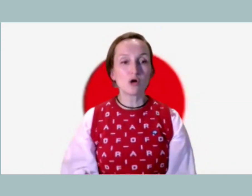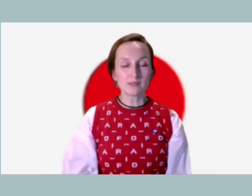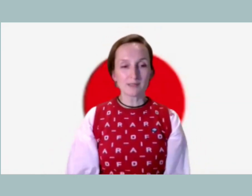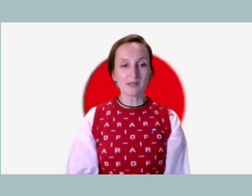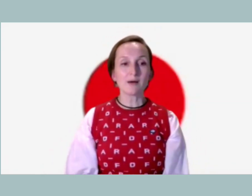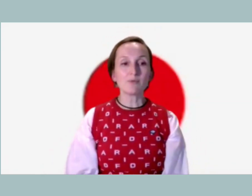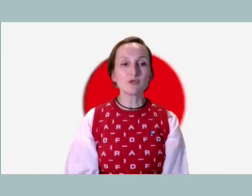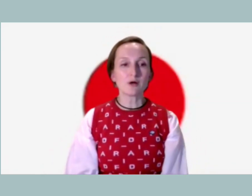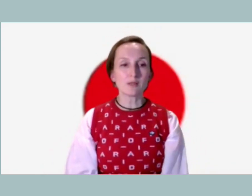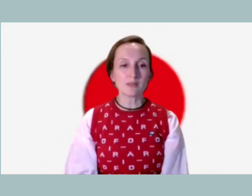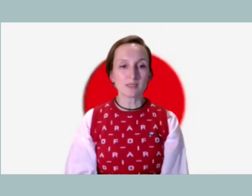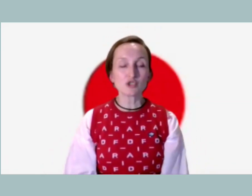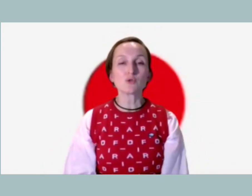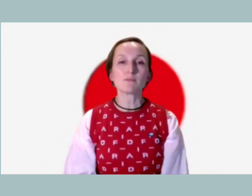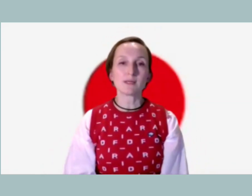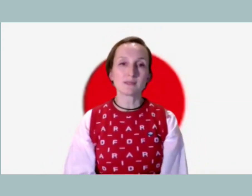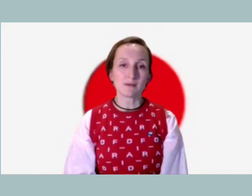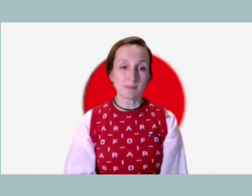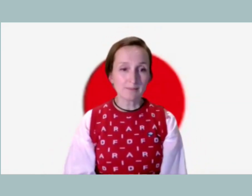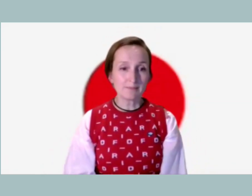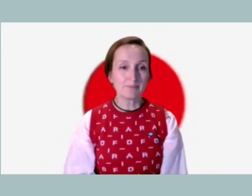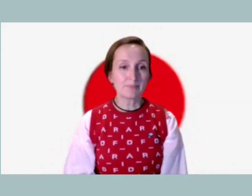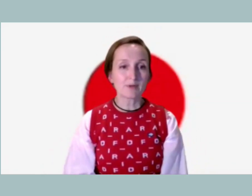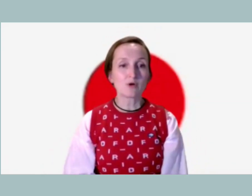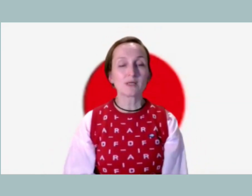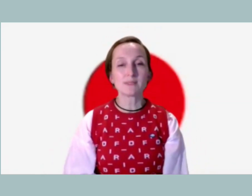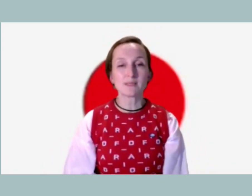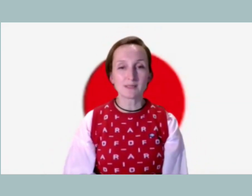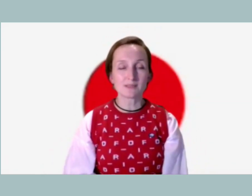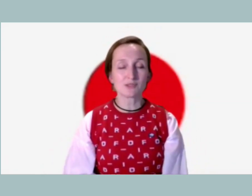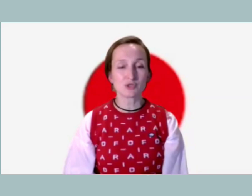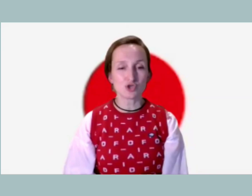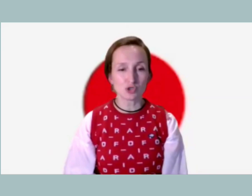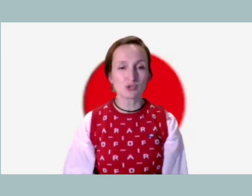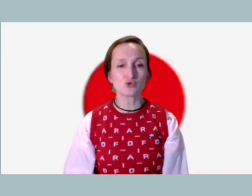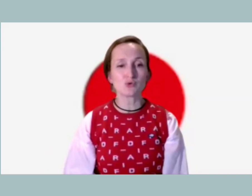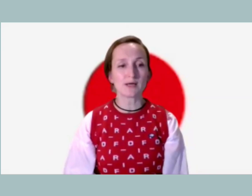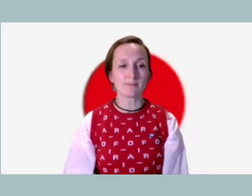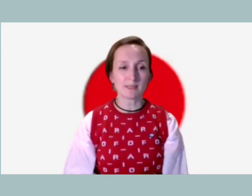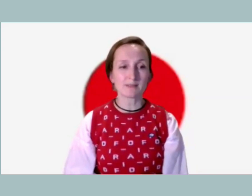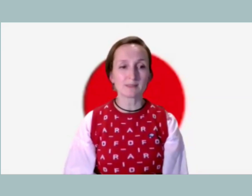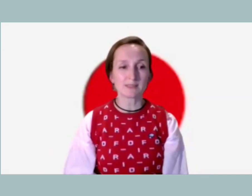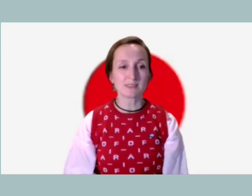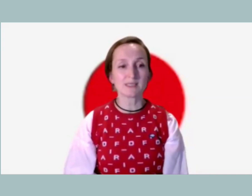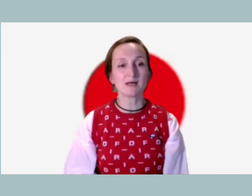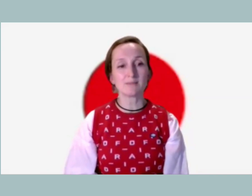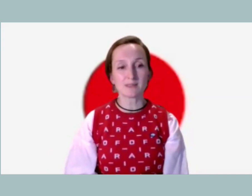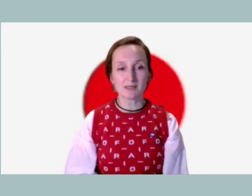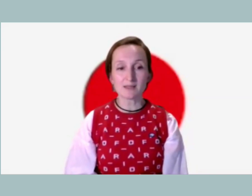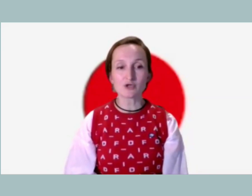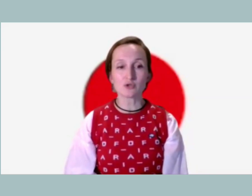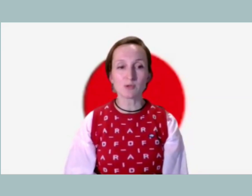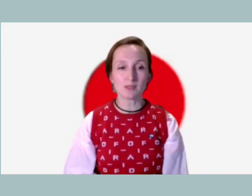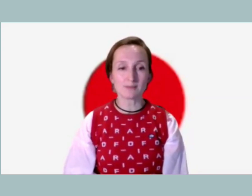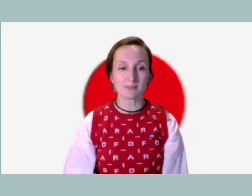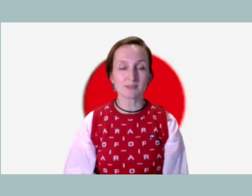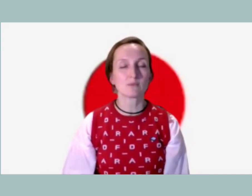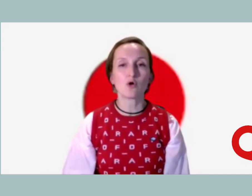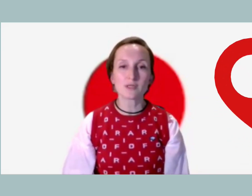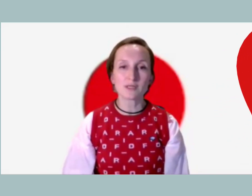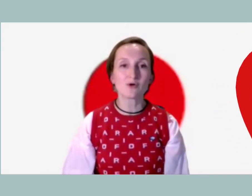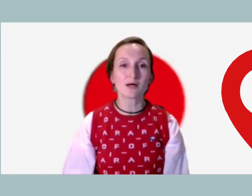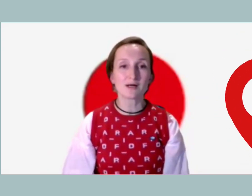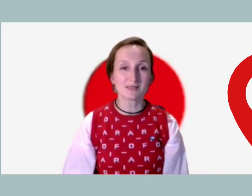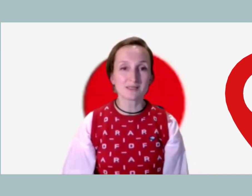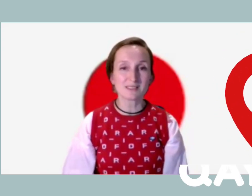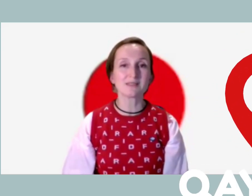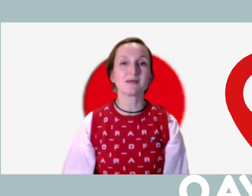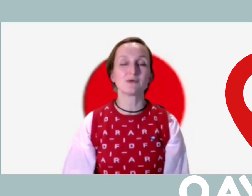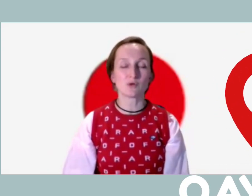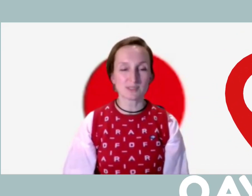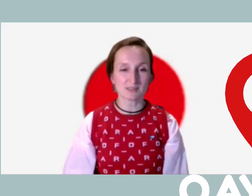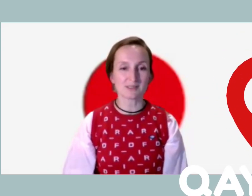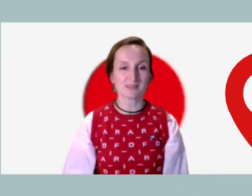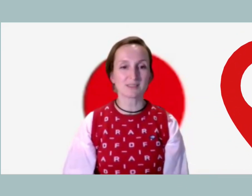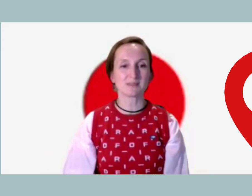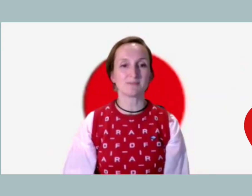Bu haftanın haberleri bununla tamam. Sonuna kadar izlediğiniz için teşekkür ediyoruz! Yorumlarınızı bekliyoruz. Nereden izlediğinizi de yazın.